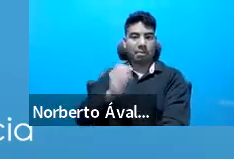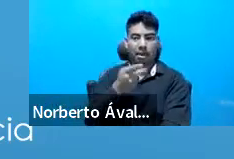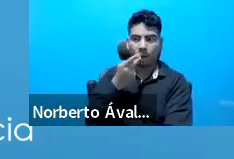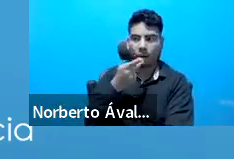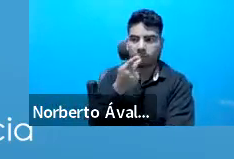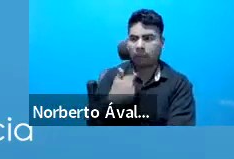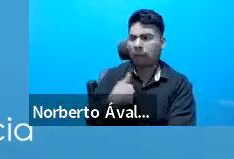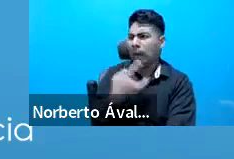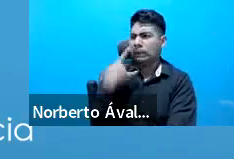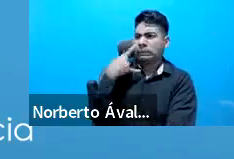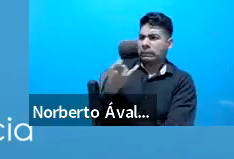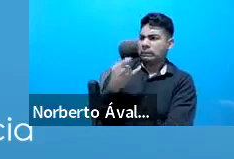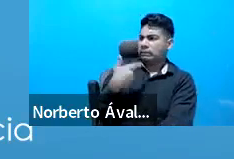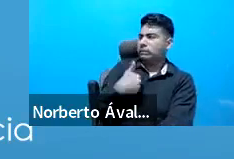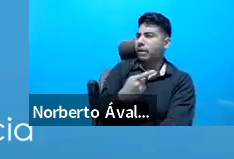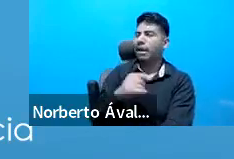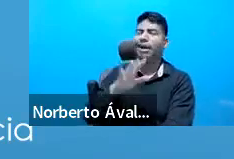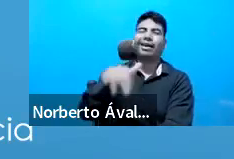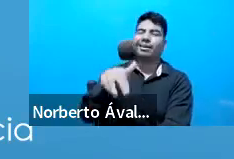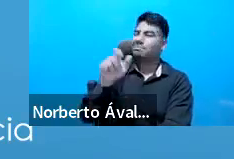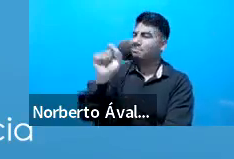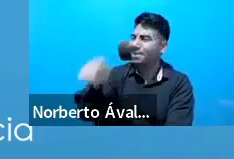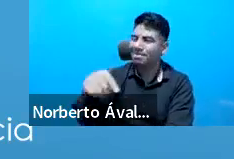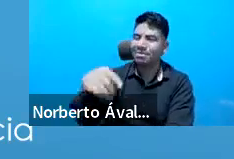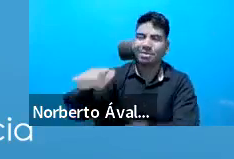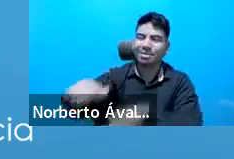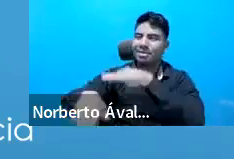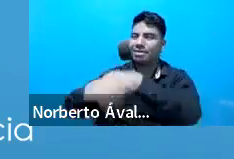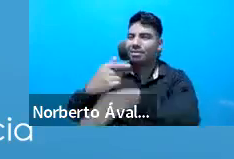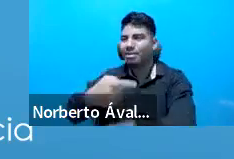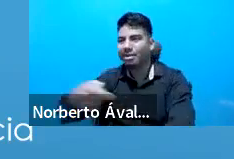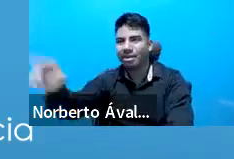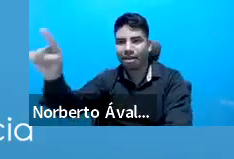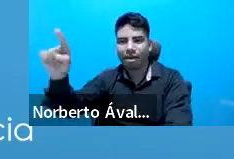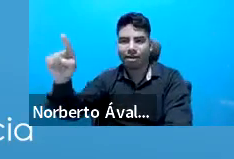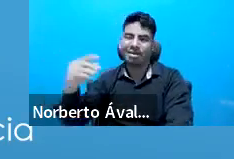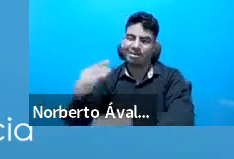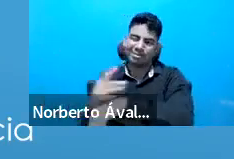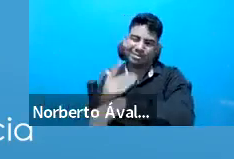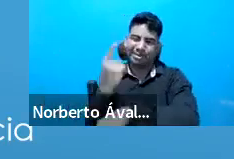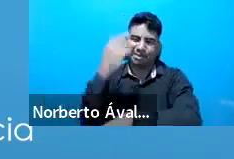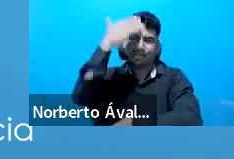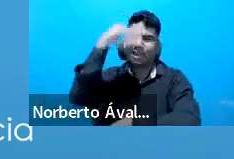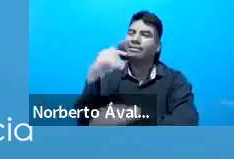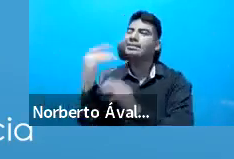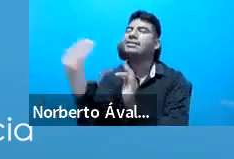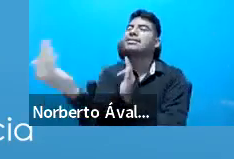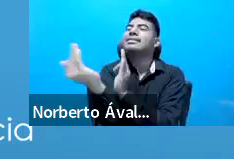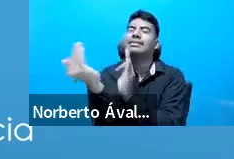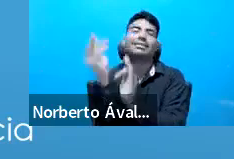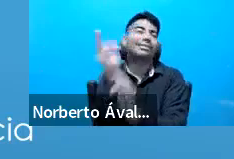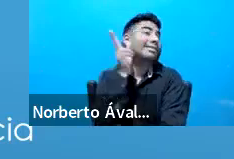no es tan extraño , al parecer , al parecer oyente, no es extraño, de repente pensar que la mamá se va a ir , pero en algo pero en algún momento